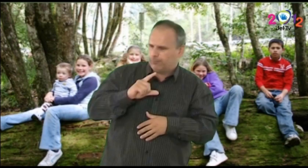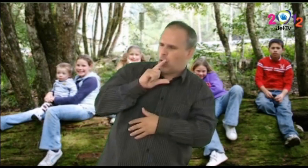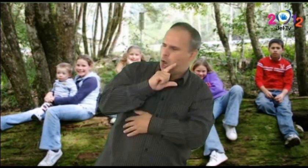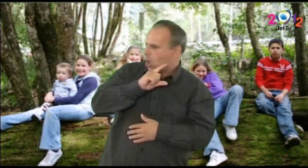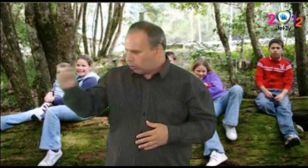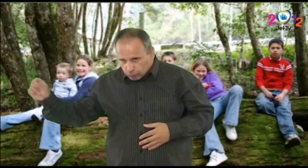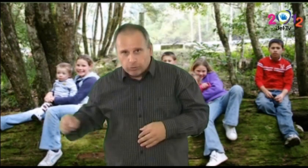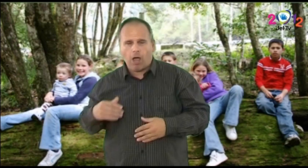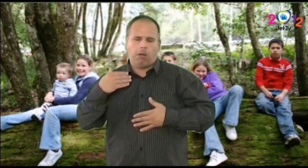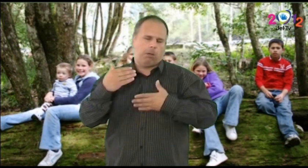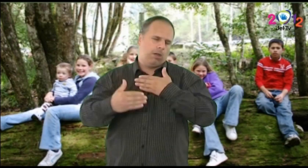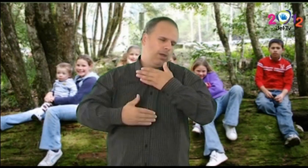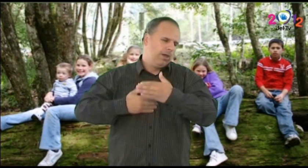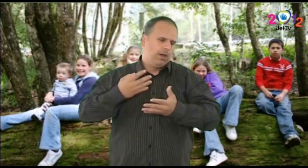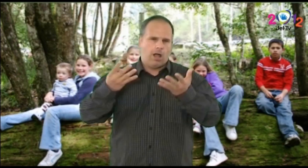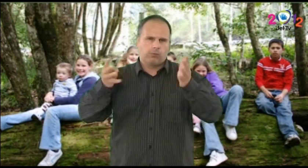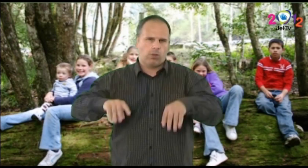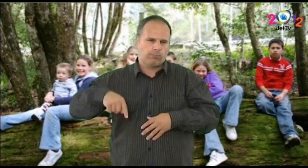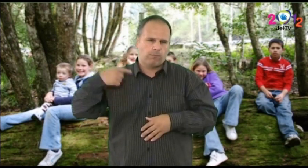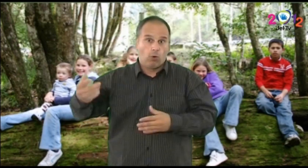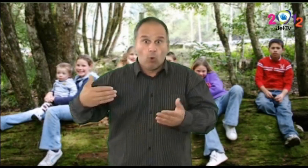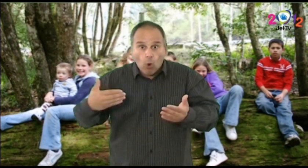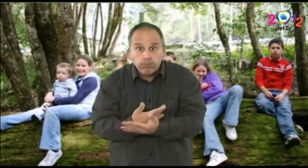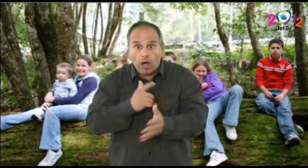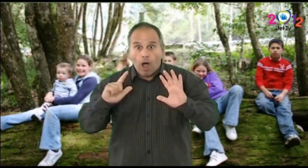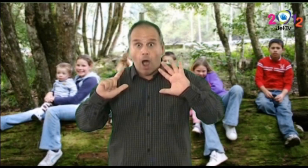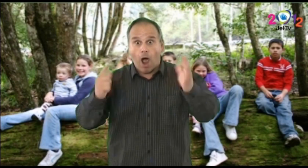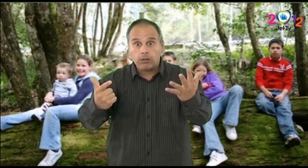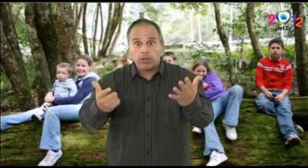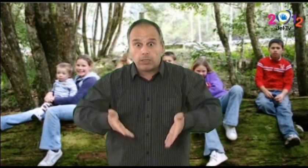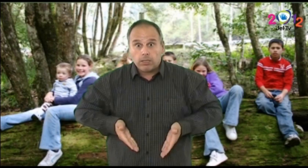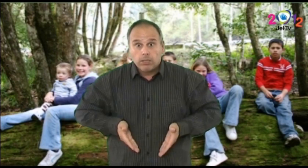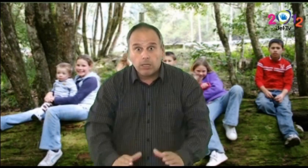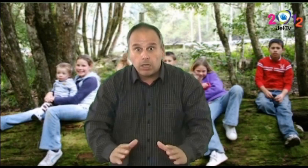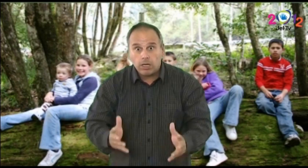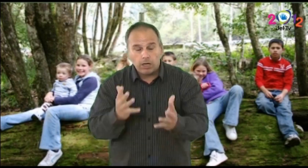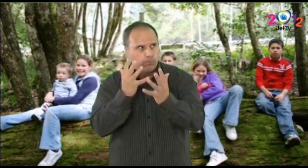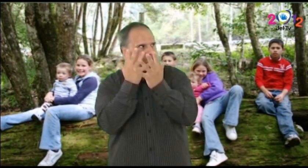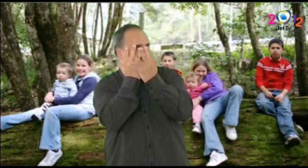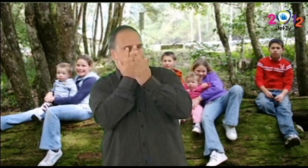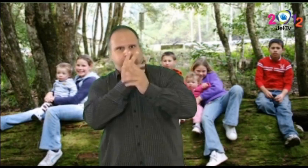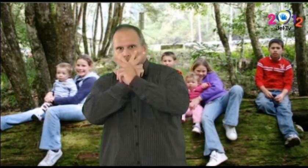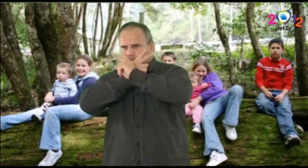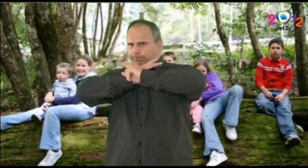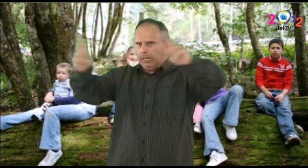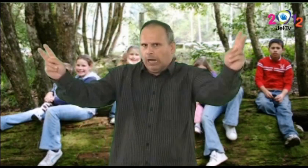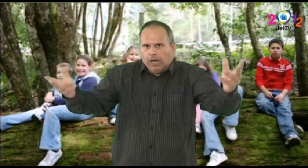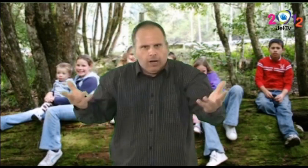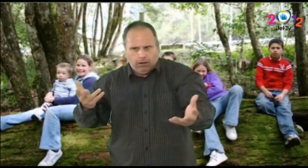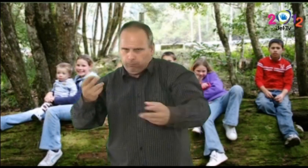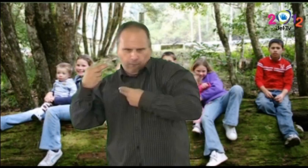Hazamegy. 9 hónap múlva megszületik a 7. gyereke. Mérgesen rohan vissza az orvoshoz